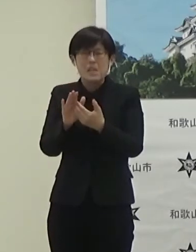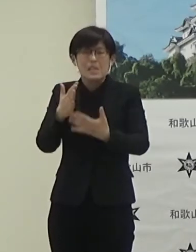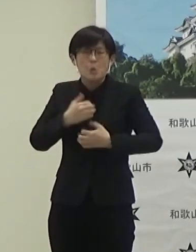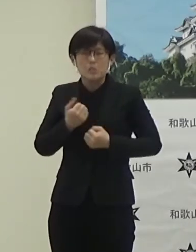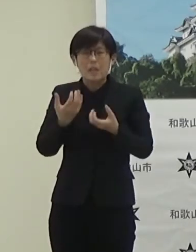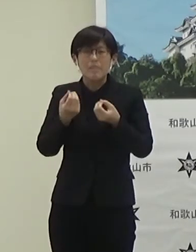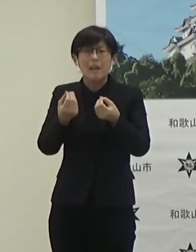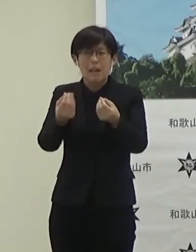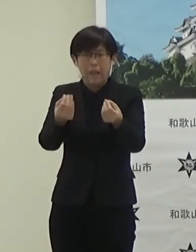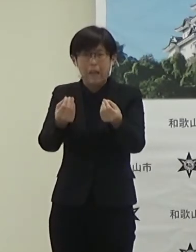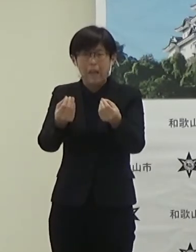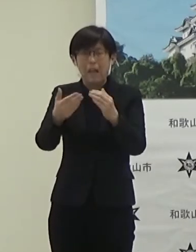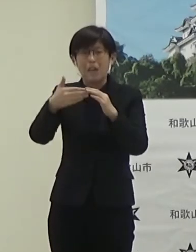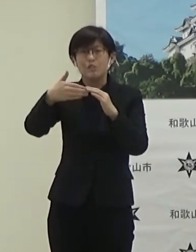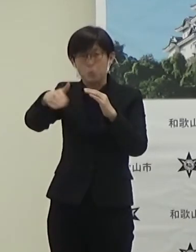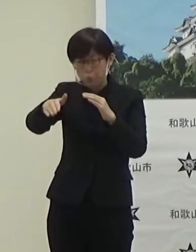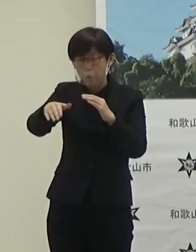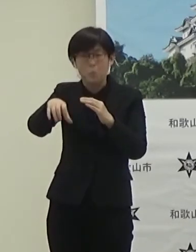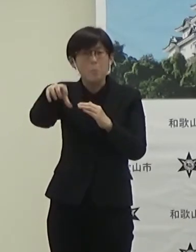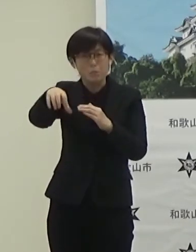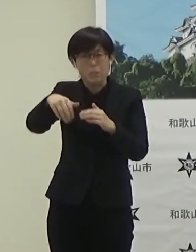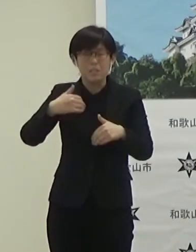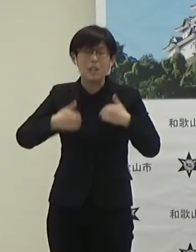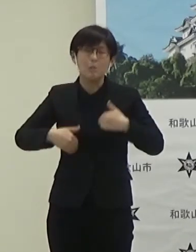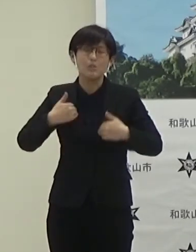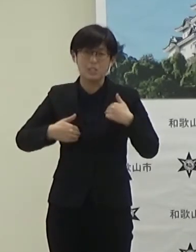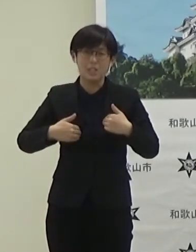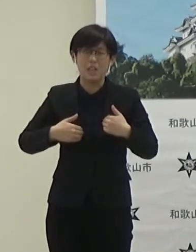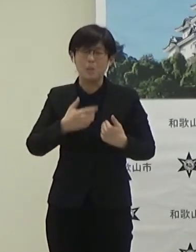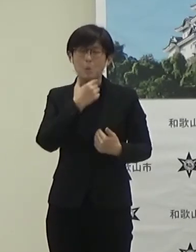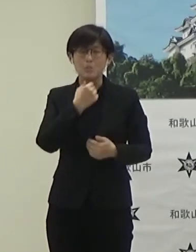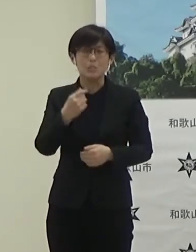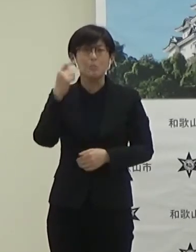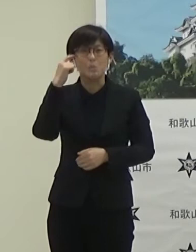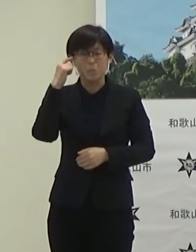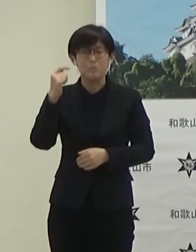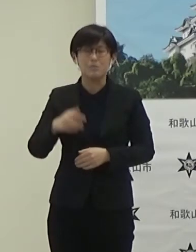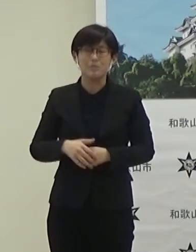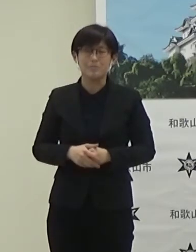楽しんでいただければと思いますので これはもうぜひ関西からも来ていただけ